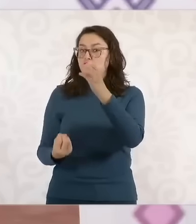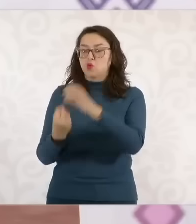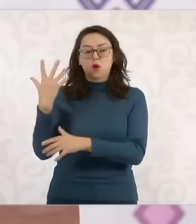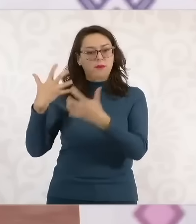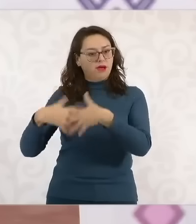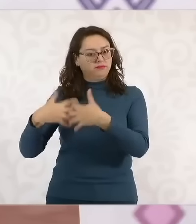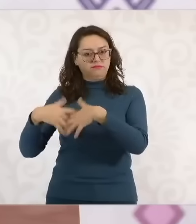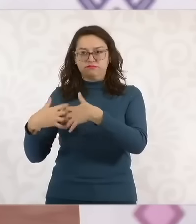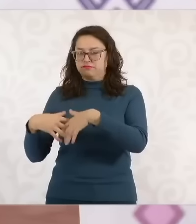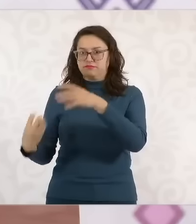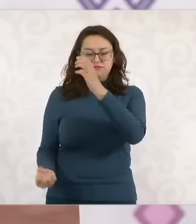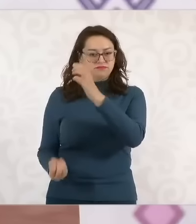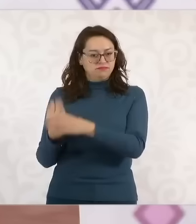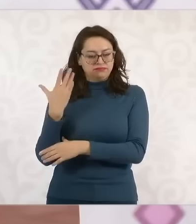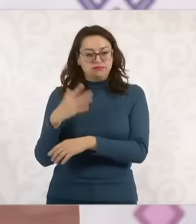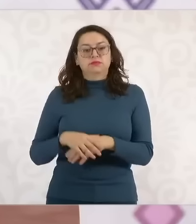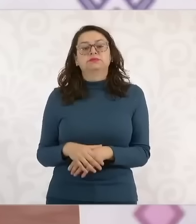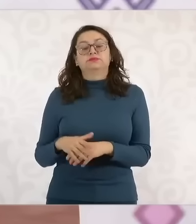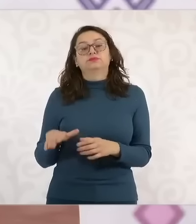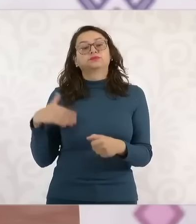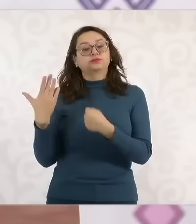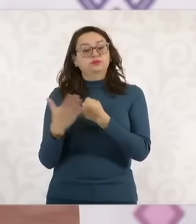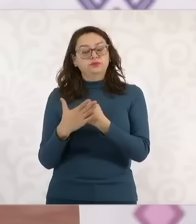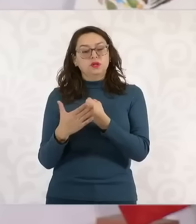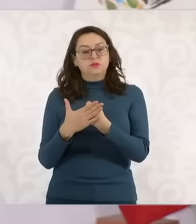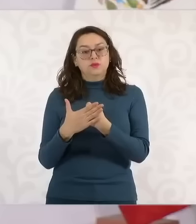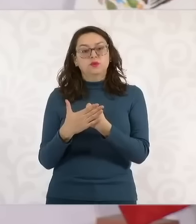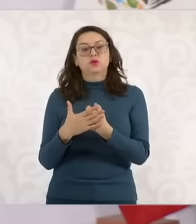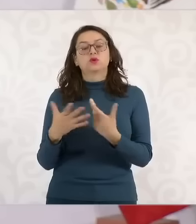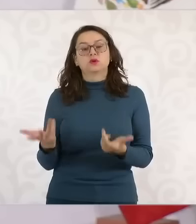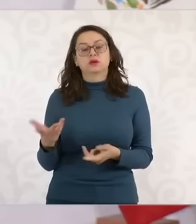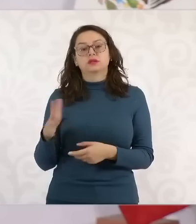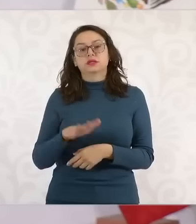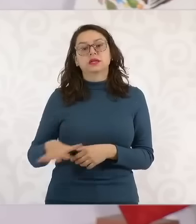estaremos también eh abriendo un centro productivo adicional en la zona del ismo en Tehuatepec,